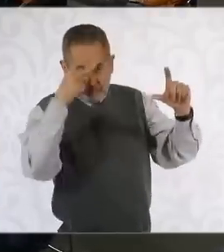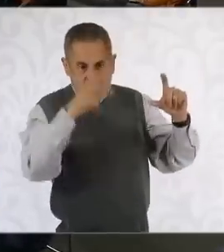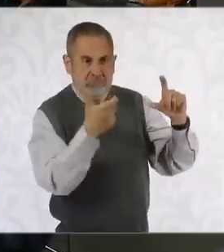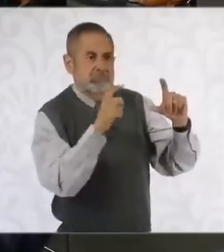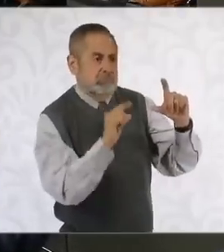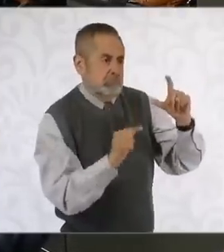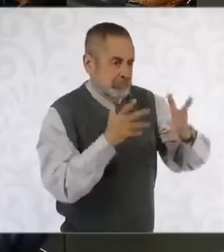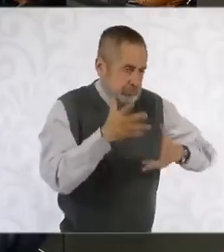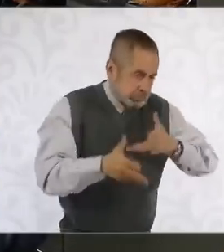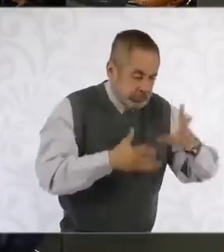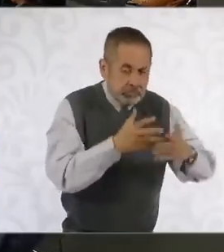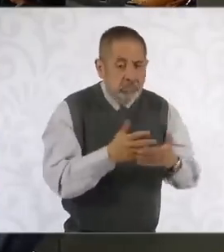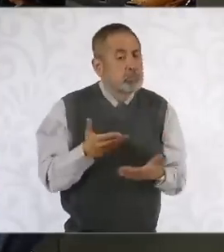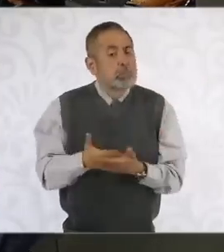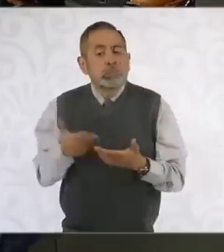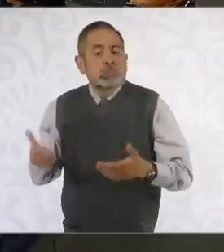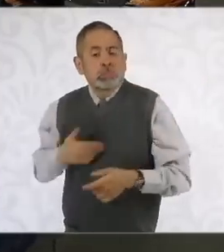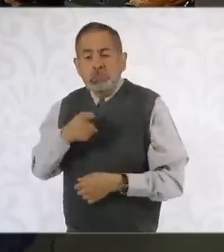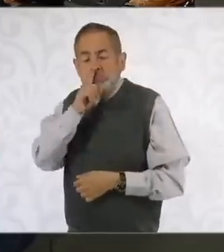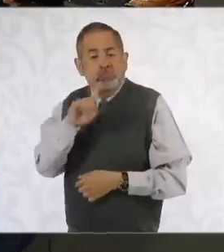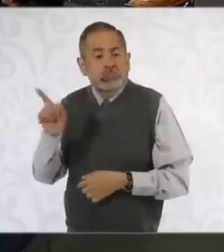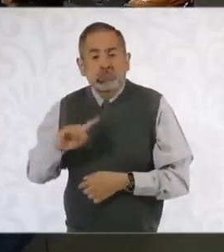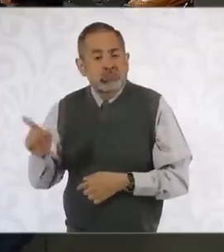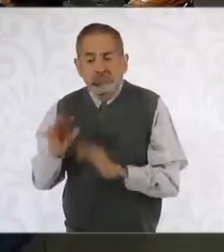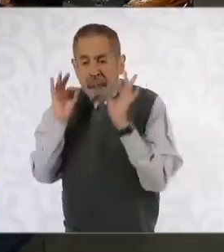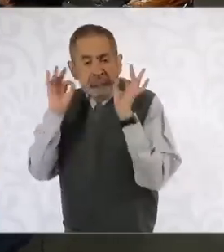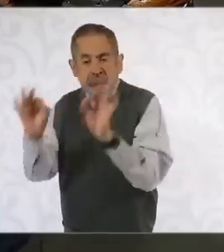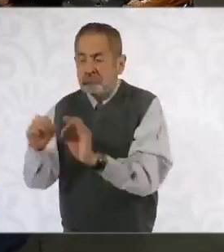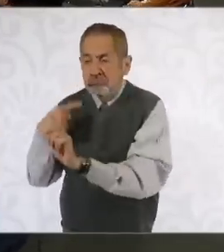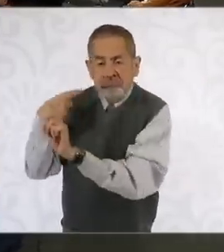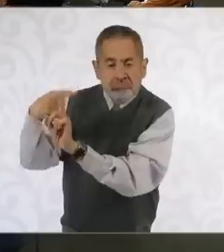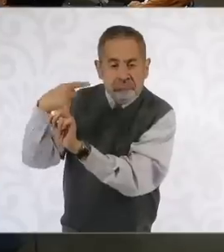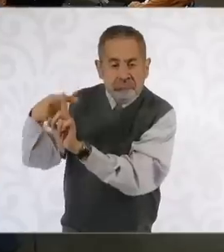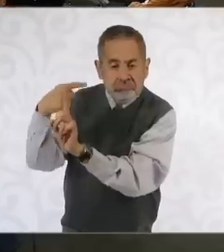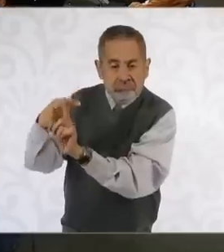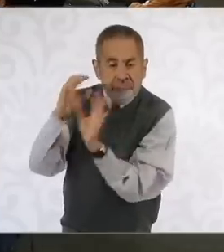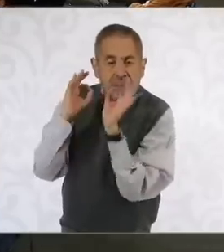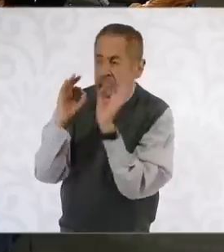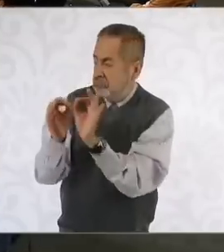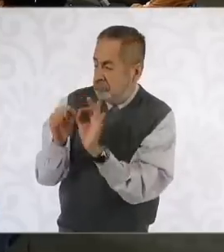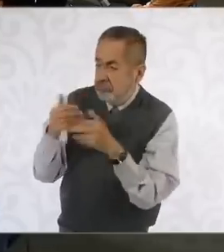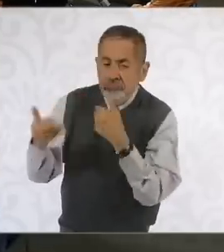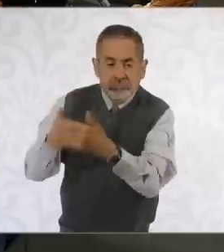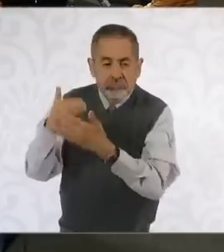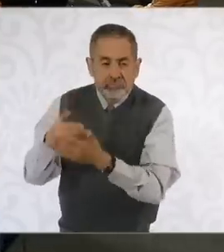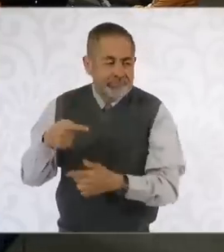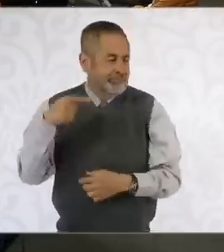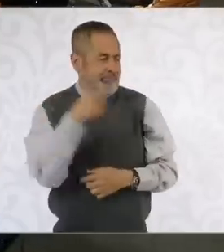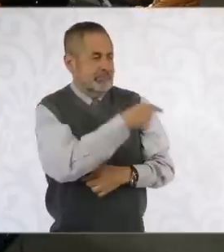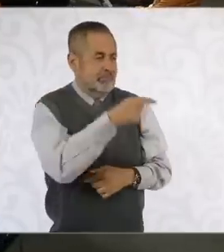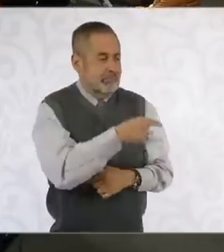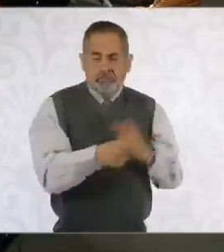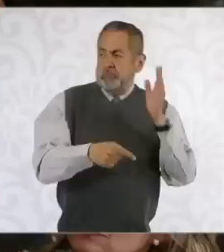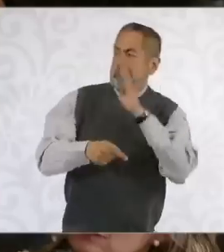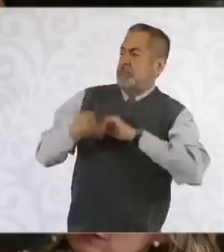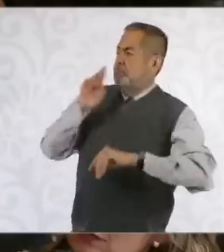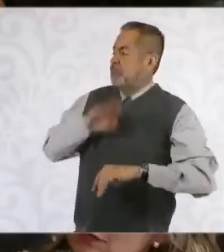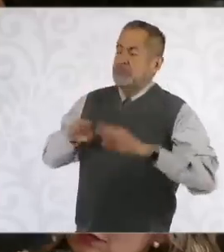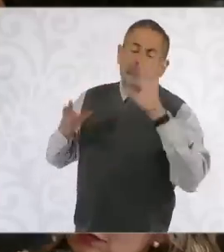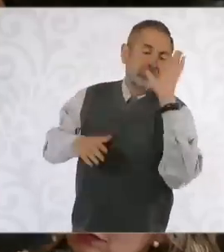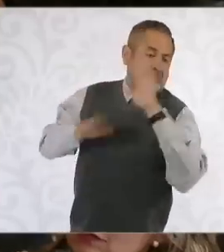los de la derecha tratan de minimizarla y siguen afirmando que todo va a estar mal y más ahora con